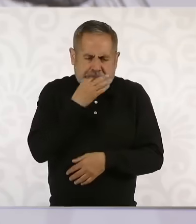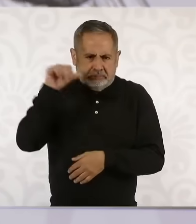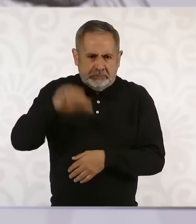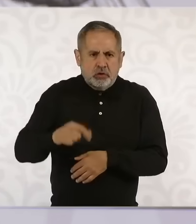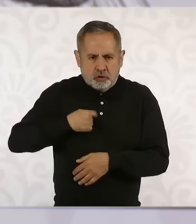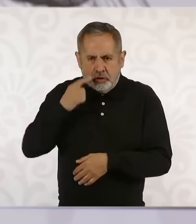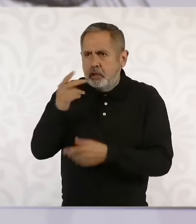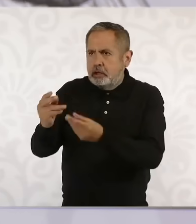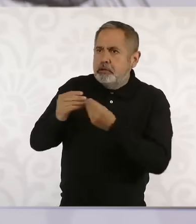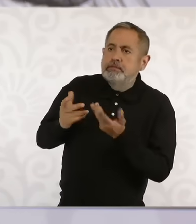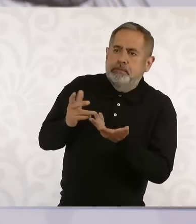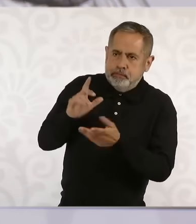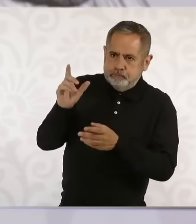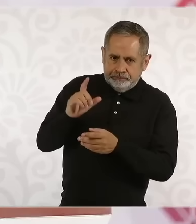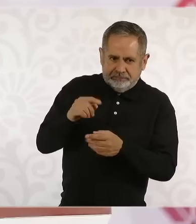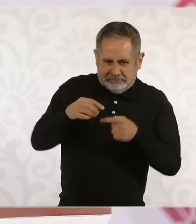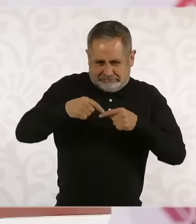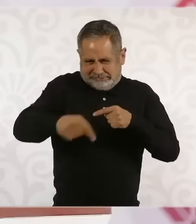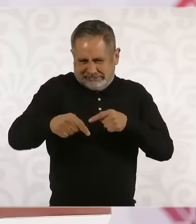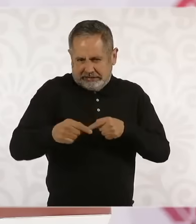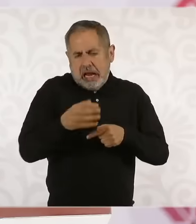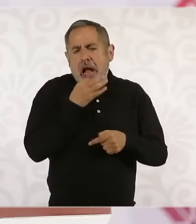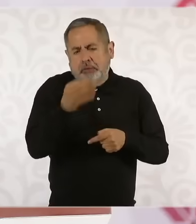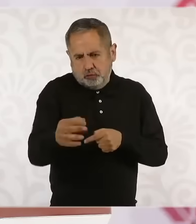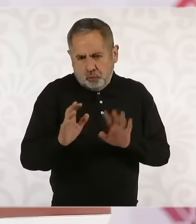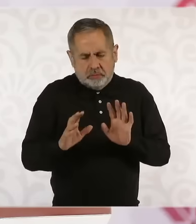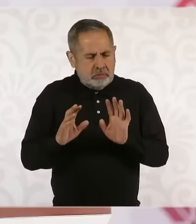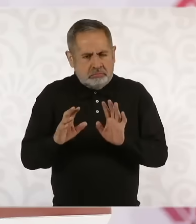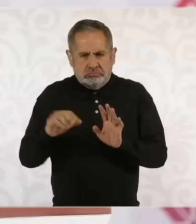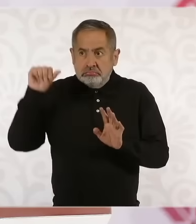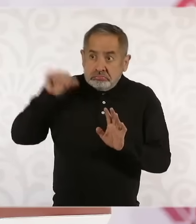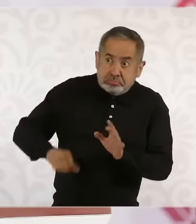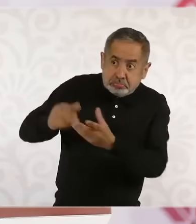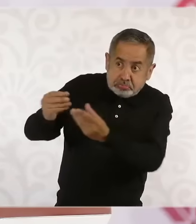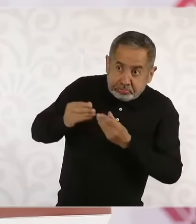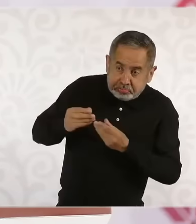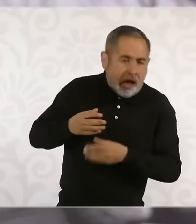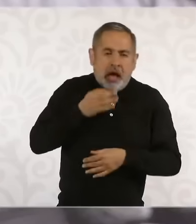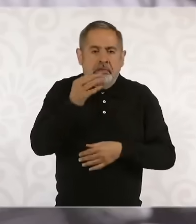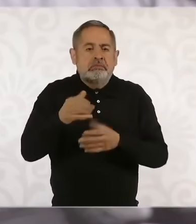viendo eso. De todas maneras le informo en el transcurso del día en qué este edición saldría.